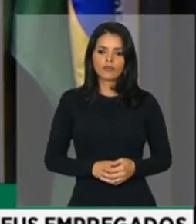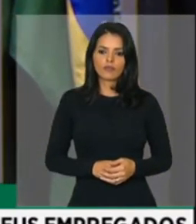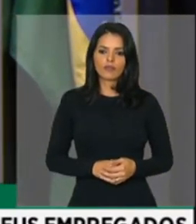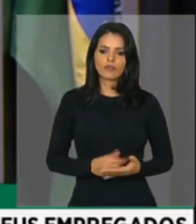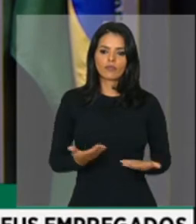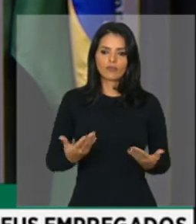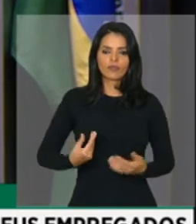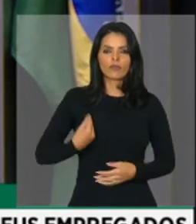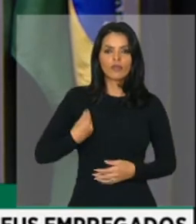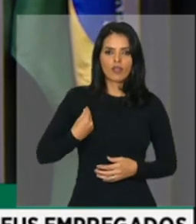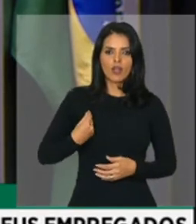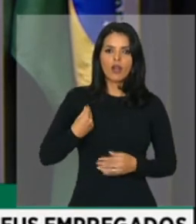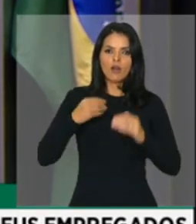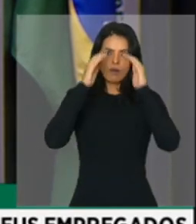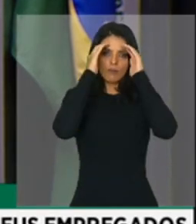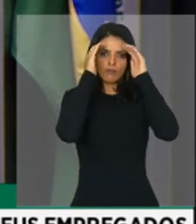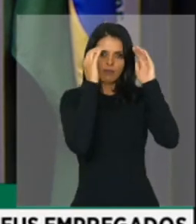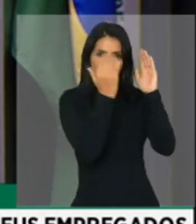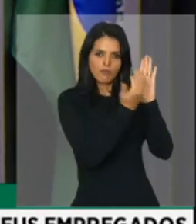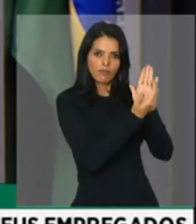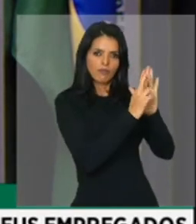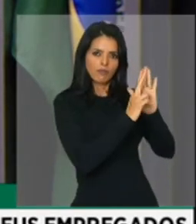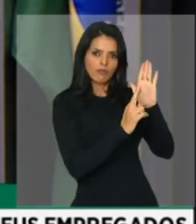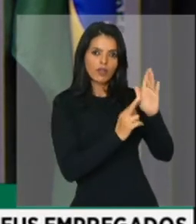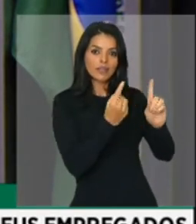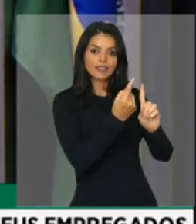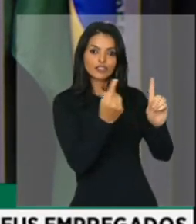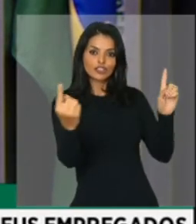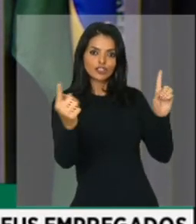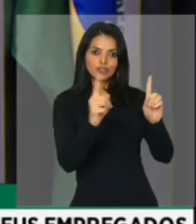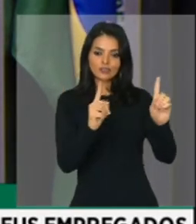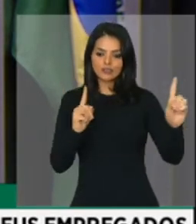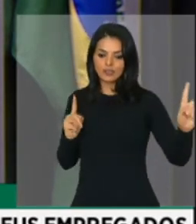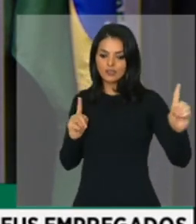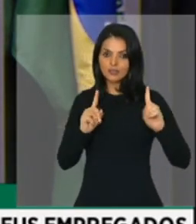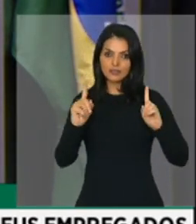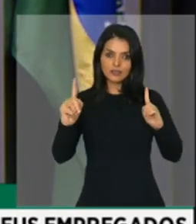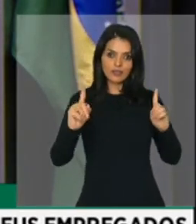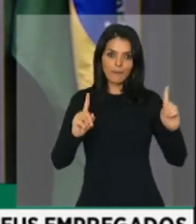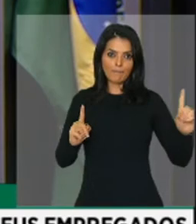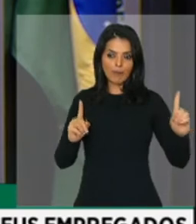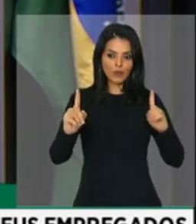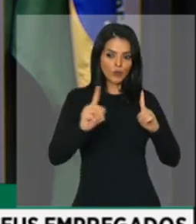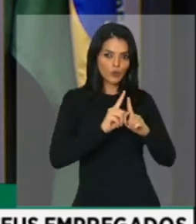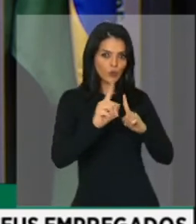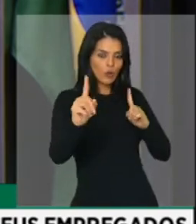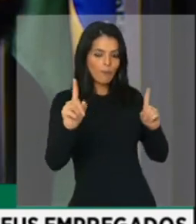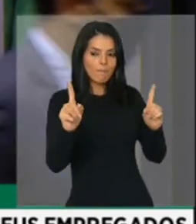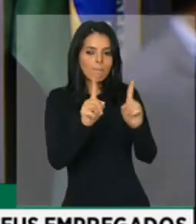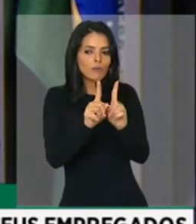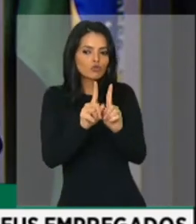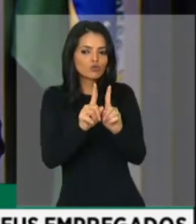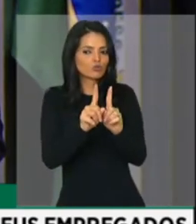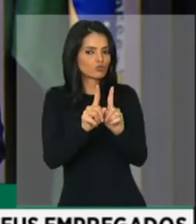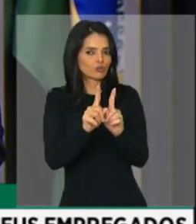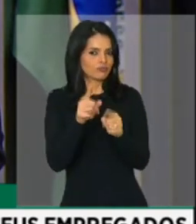OBEDECENDO O PROTOCOLO DE DISTANCIAMENTO SOCIAL DESTA TRIBUNA E QUERO DIZER QUE, O